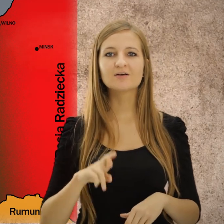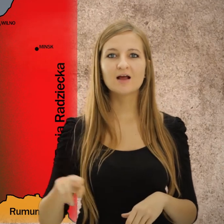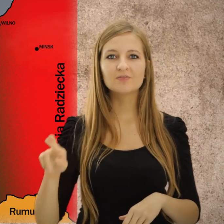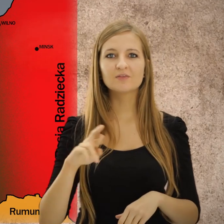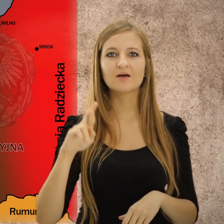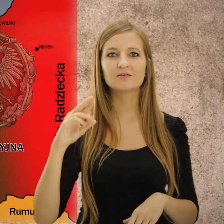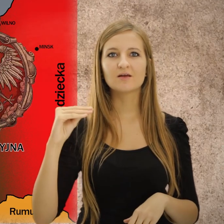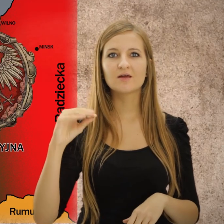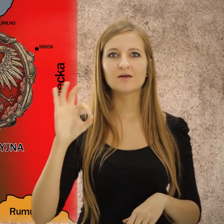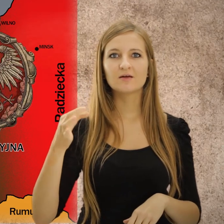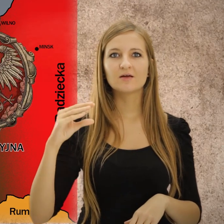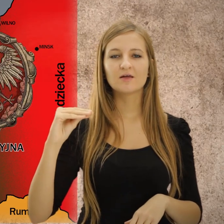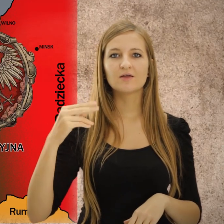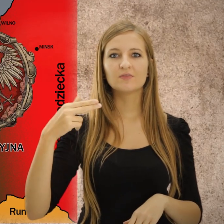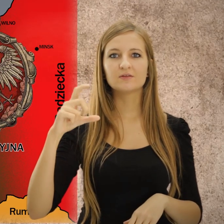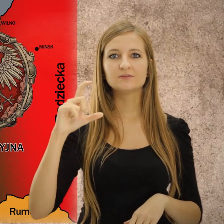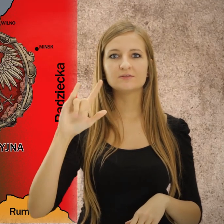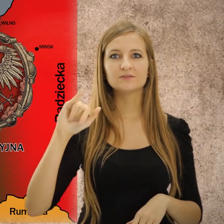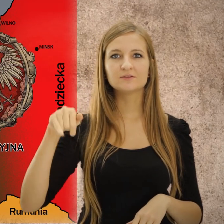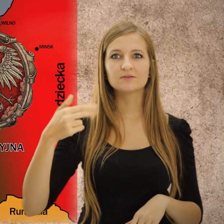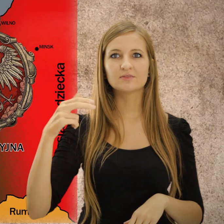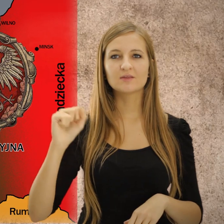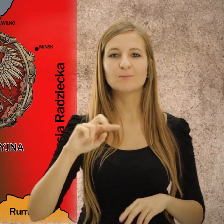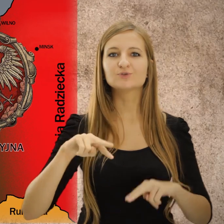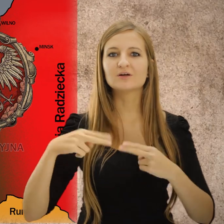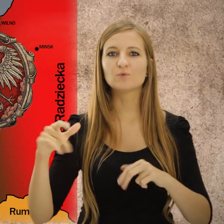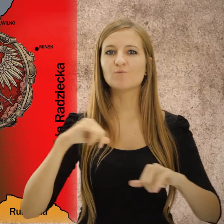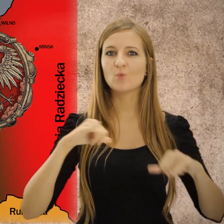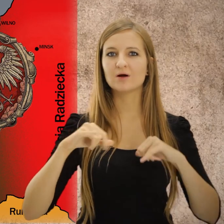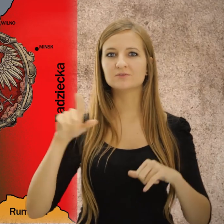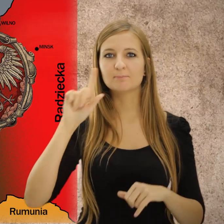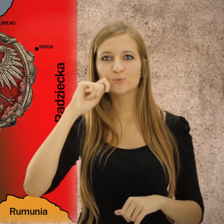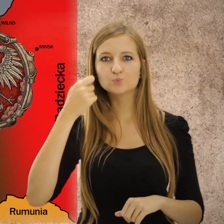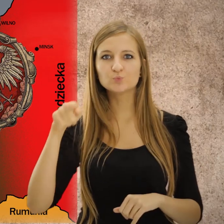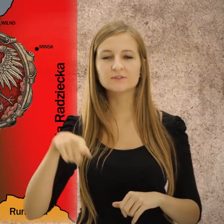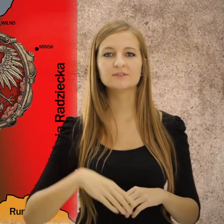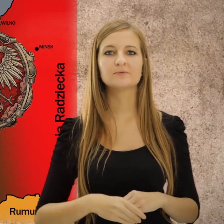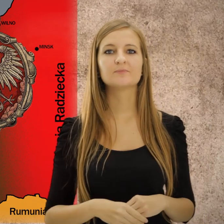Rada Regencyjna przekazała władzę Józefowi Piłsudskiemu.